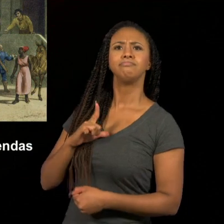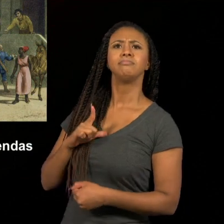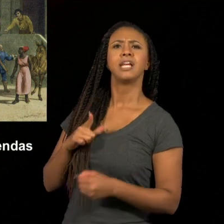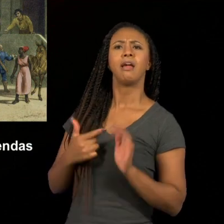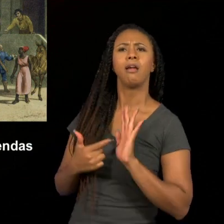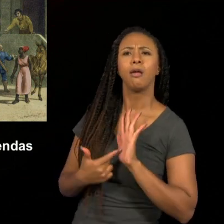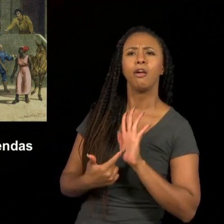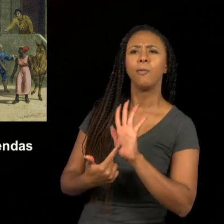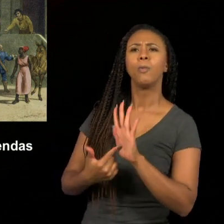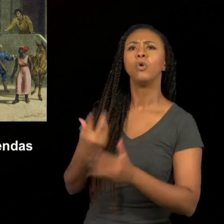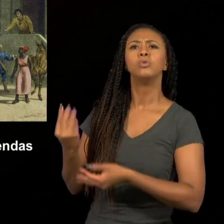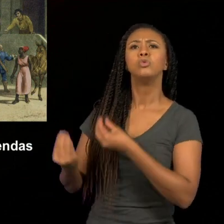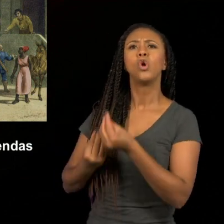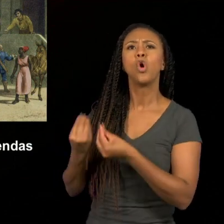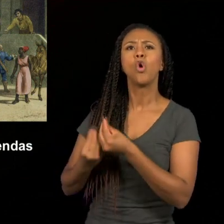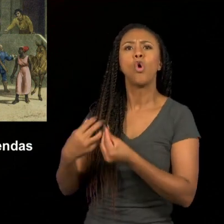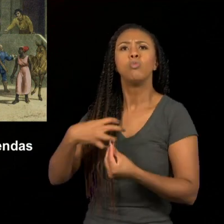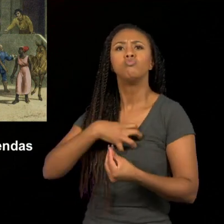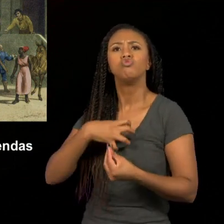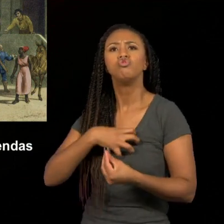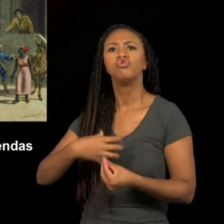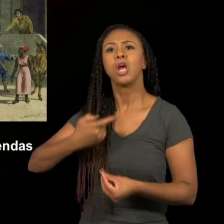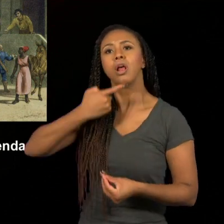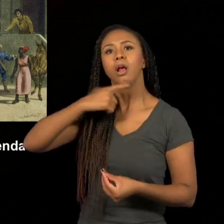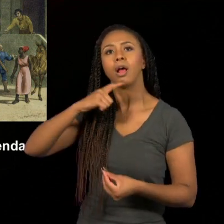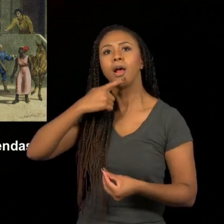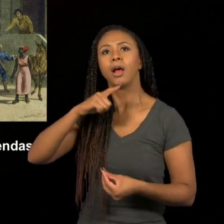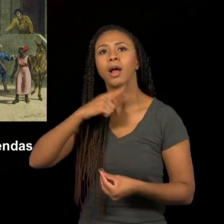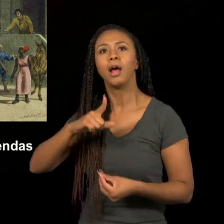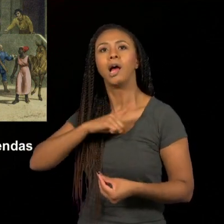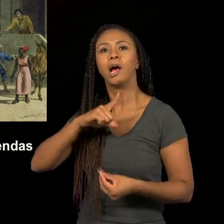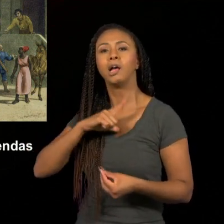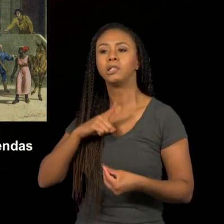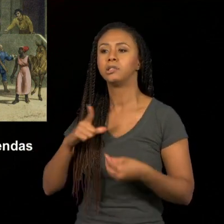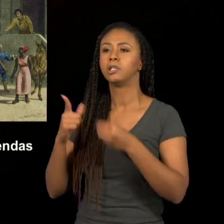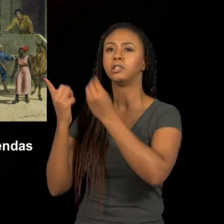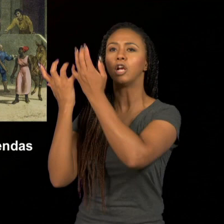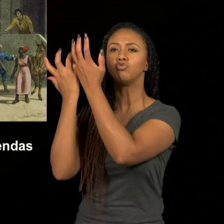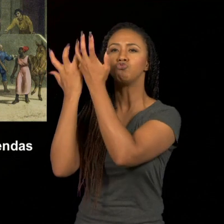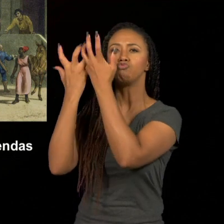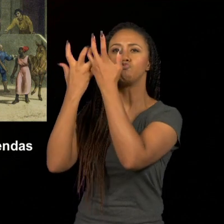ENGENHO COM A MOENDA, AQUI TODA ESSA MAQUINARIA